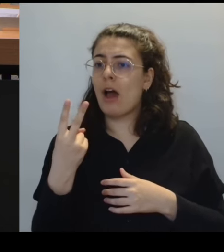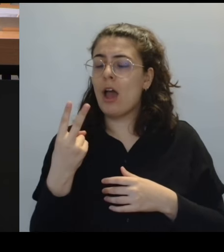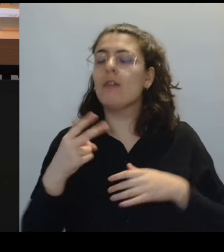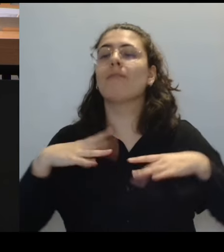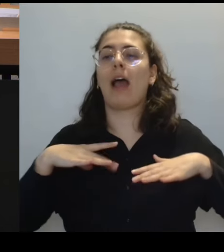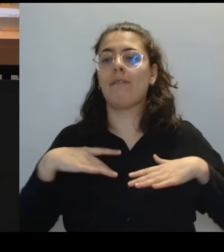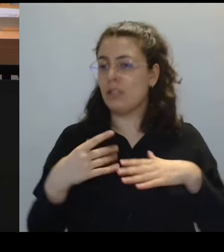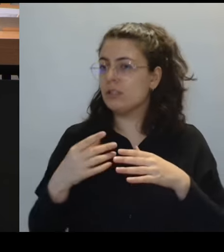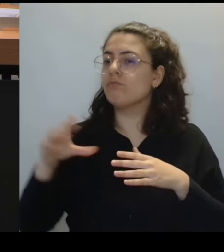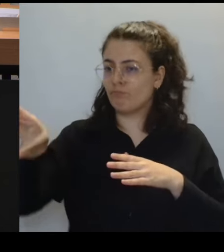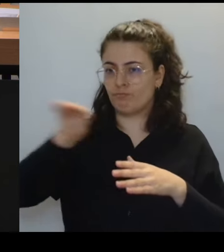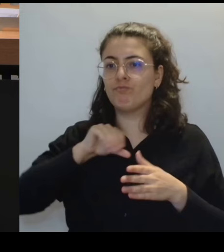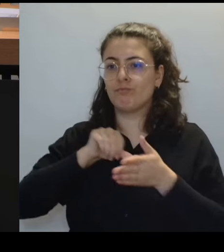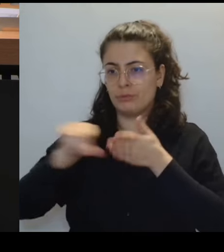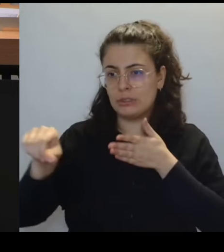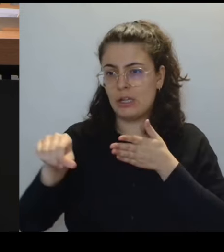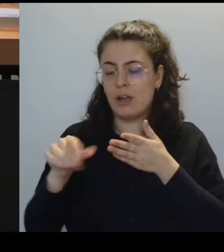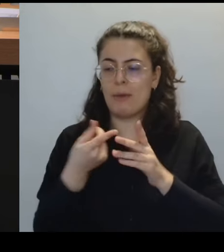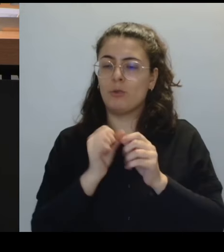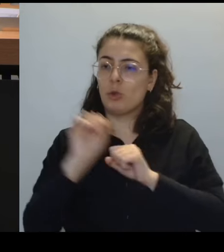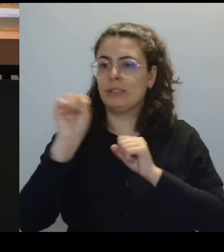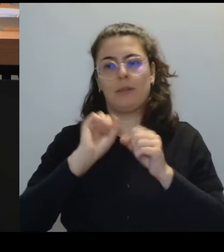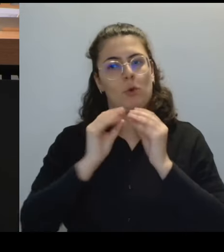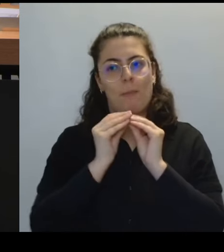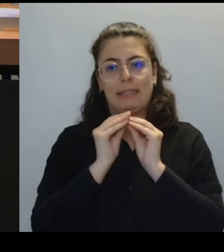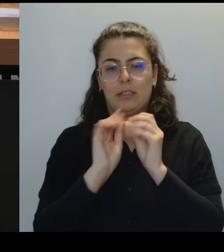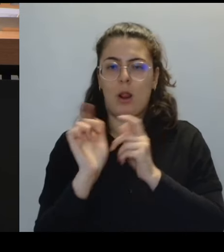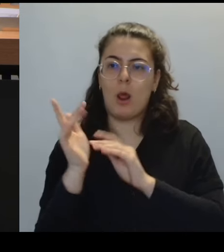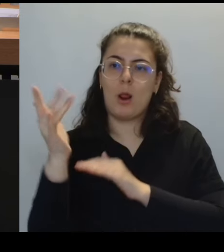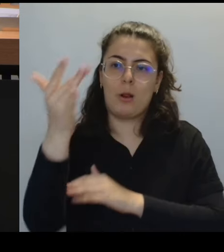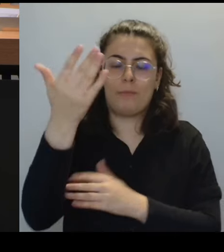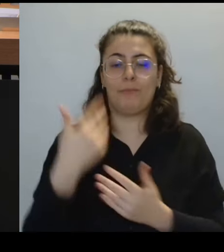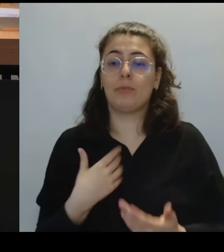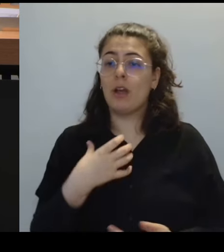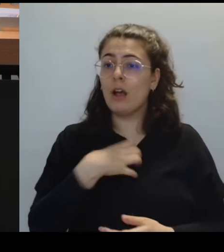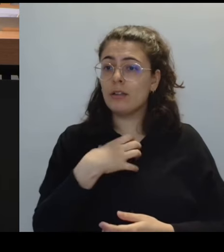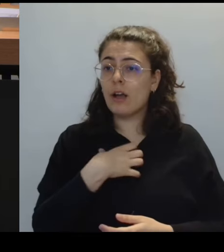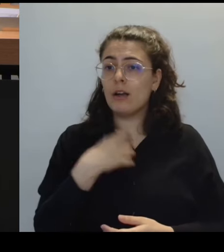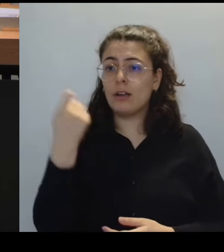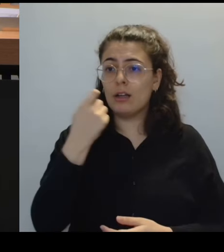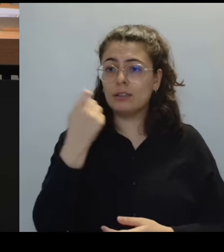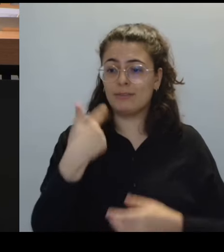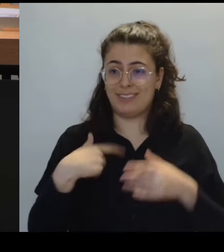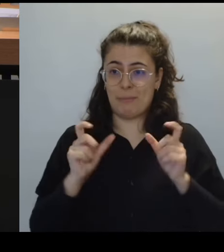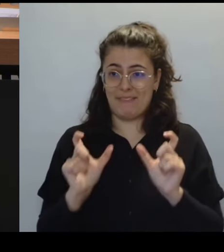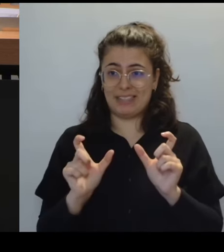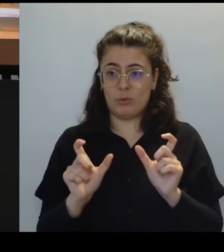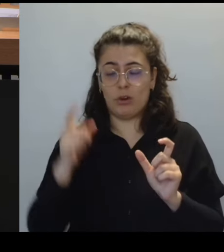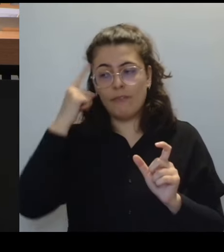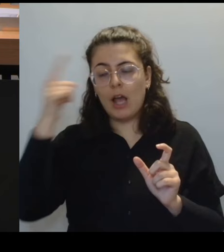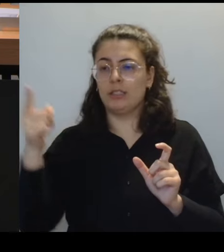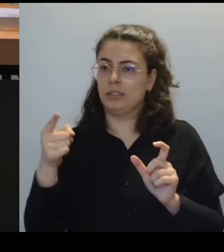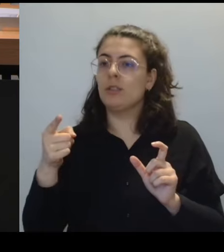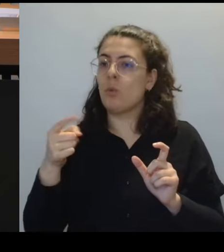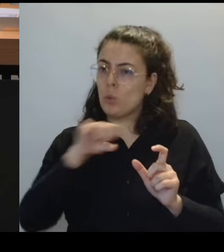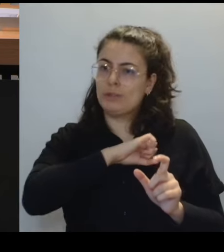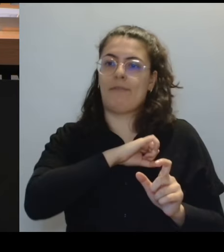Denn Sie wissen, wenn die Kassen wissen, Prävention zahlt sich an dieser Stelle aus Und Entwicklungen wie die zu Adipositas und Übergewicht,